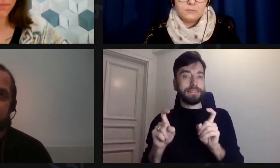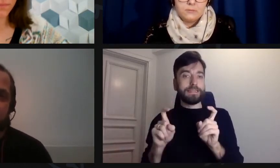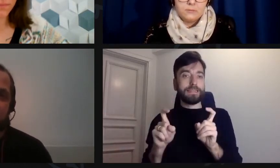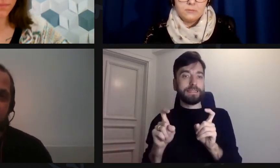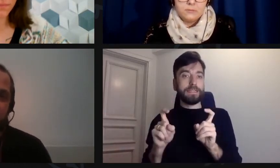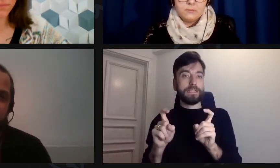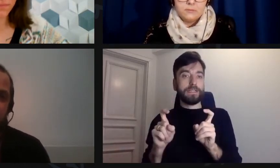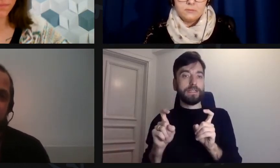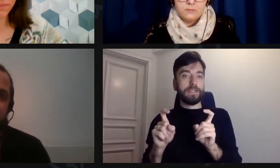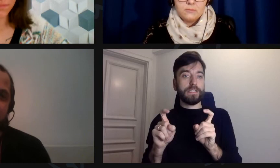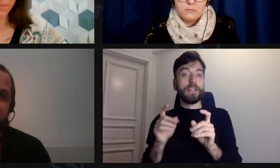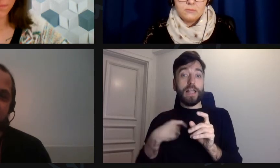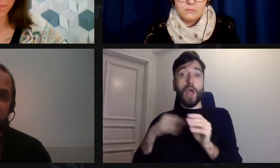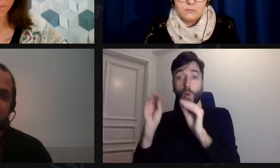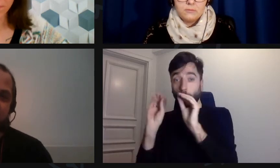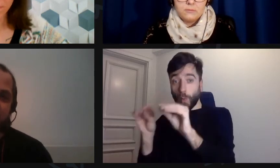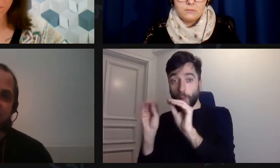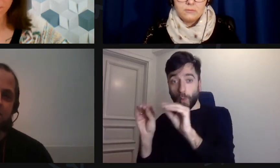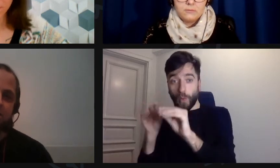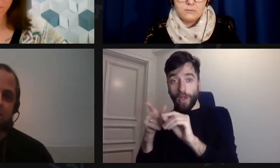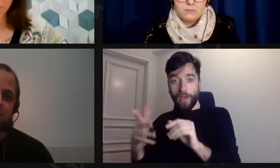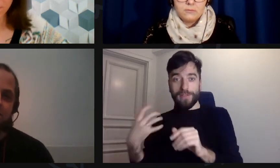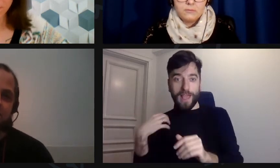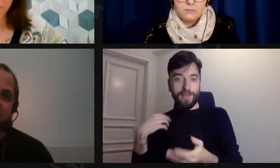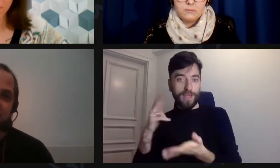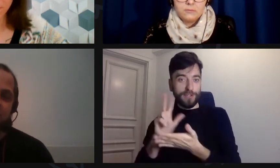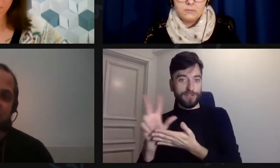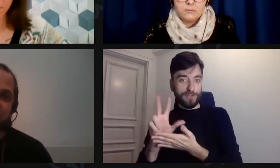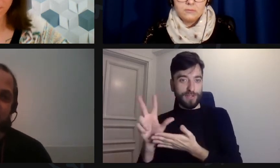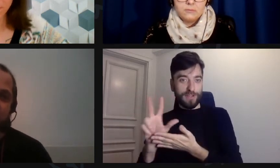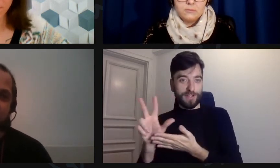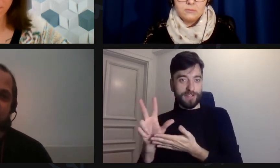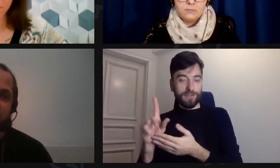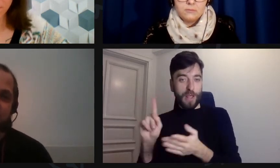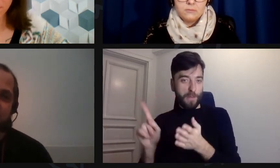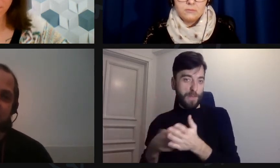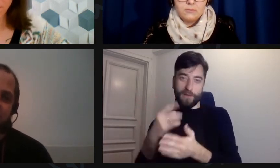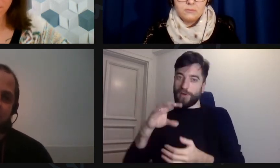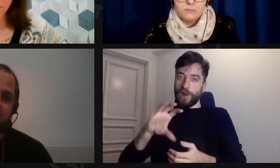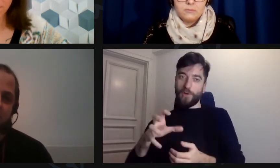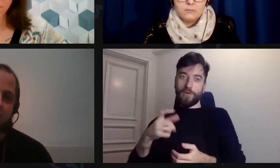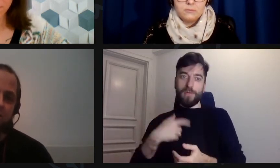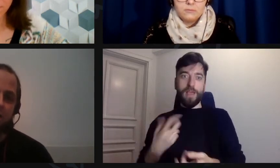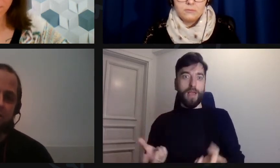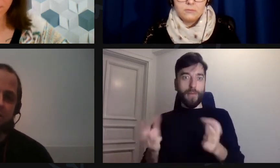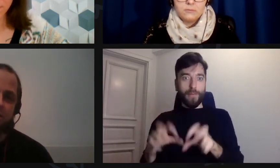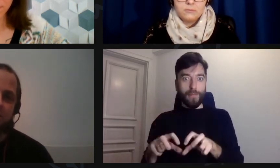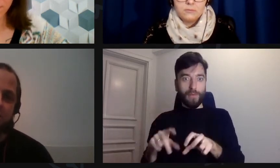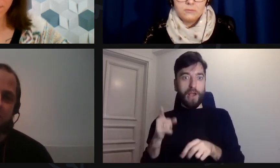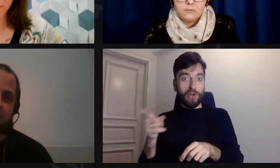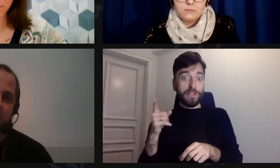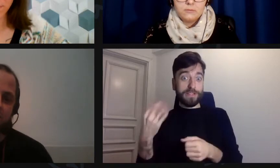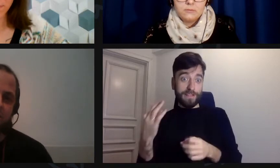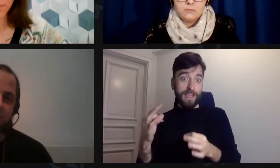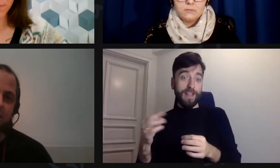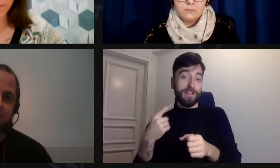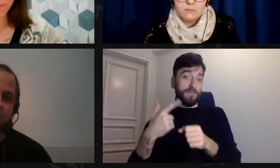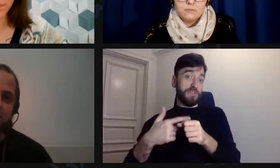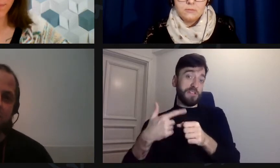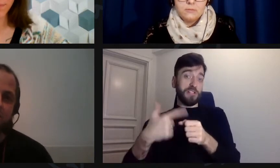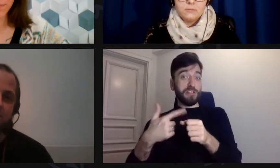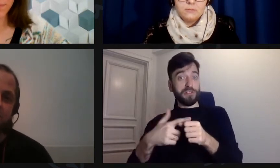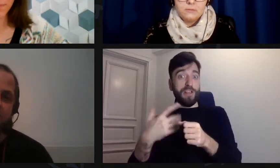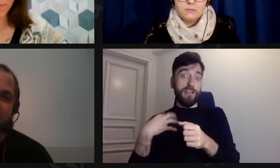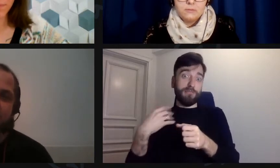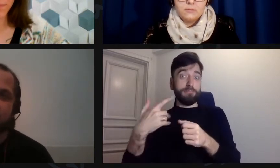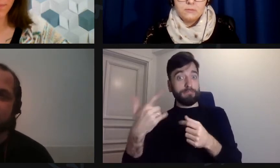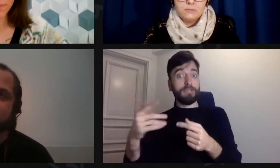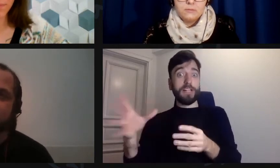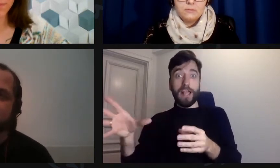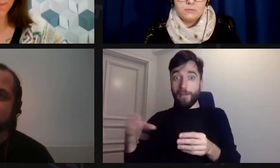zaczynała ze mną, ja ją uczyłem jak miała 13 lat i była w pierwszej grupie, która tworzyłem ,teraz ma 20 pare i jest trenem w naszym cyrku.